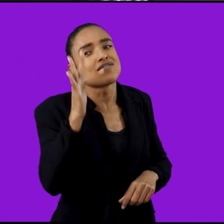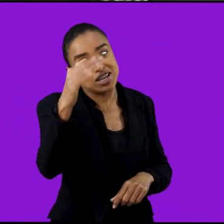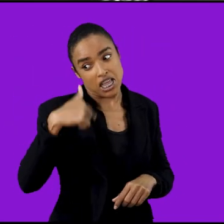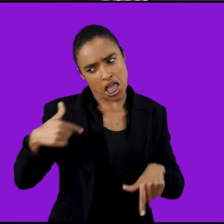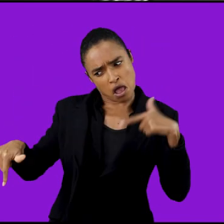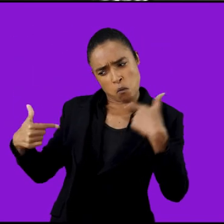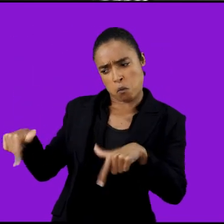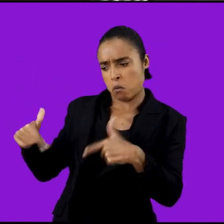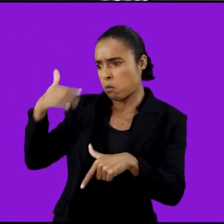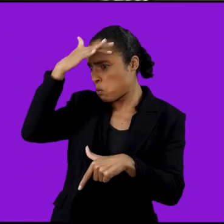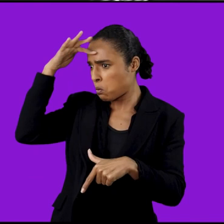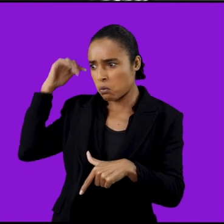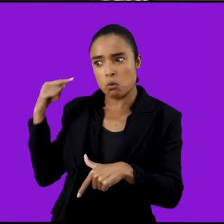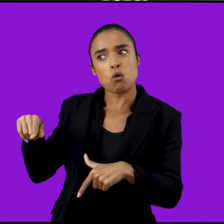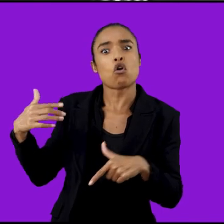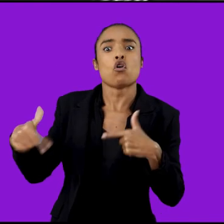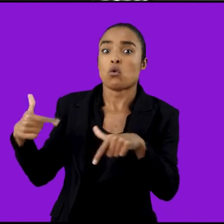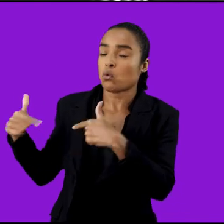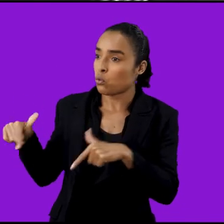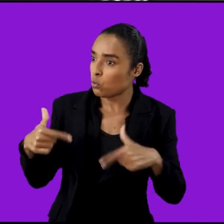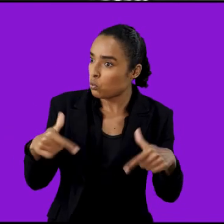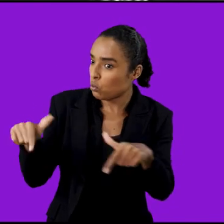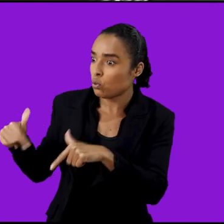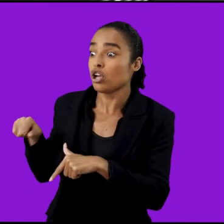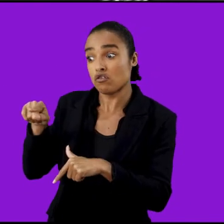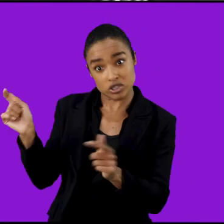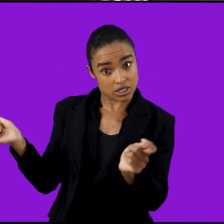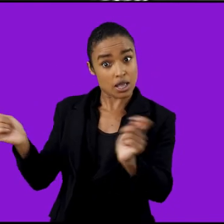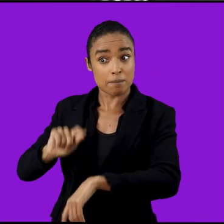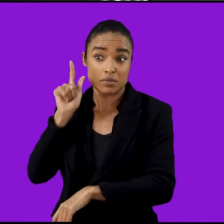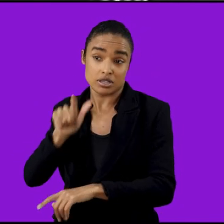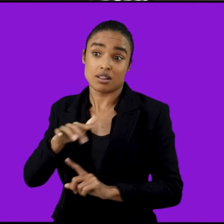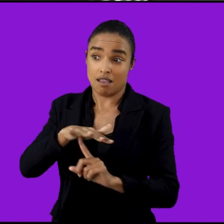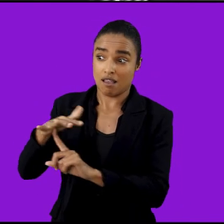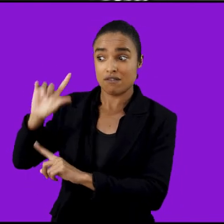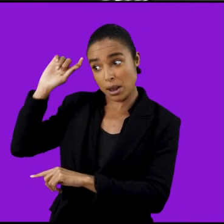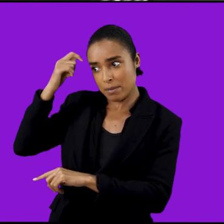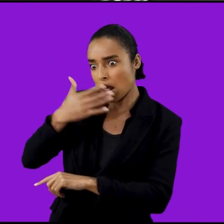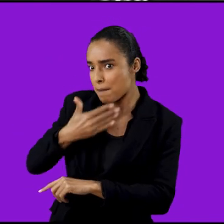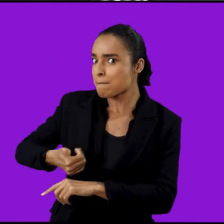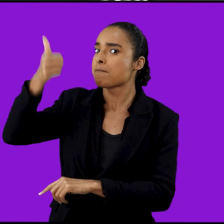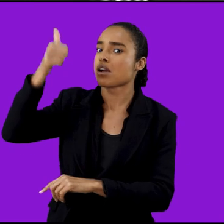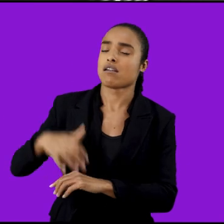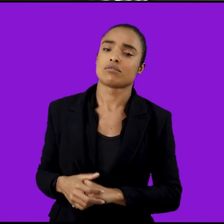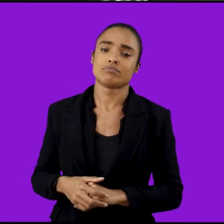Eu trabalhei pra. Arduamente pra que você. Ó, que flua aí pra você. Então acho que tem essa. Essa, quando eu digo de passagem de bastão. É porque acho que a gente de